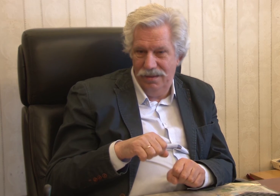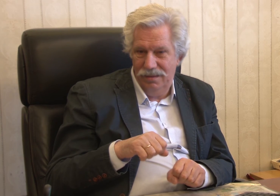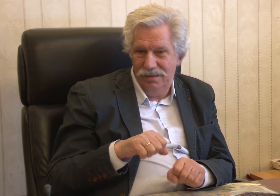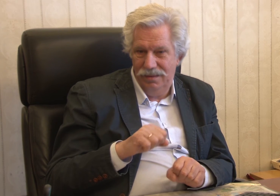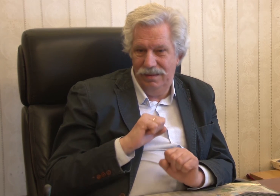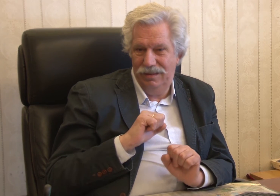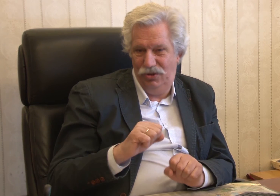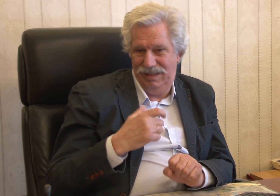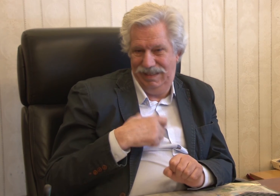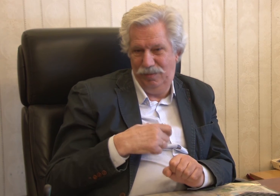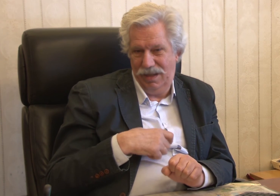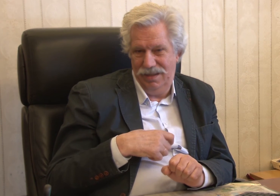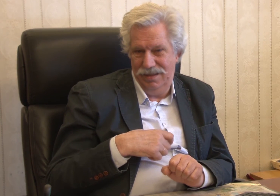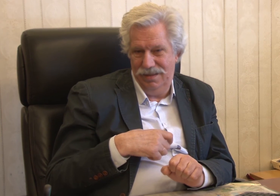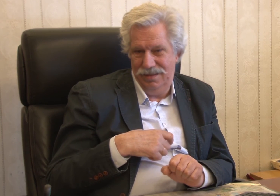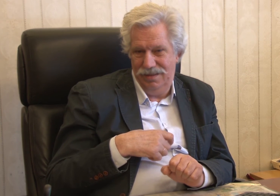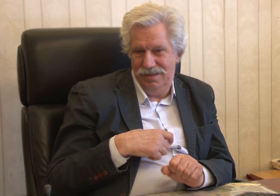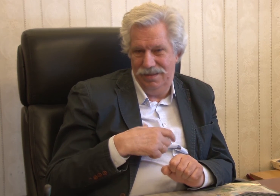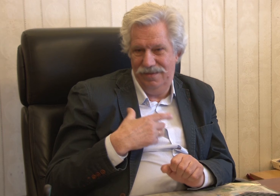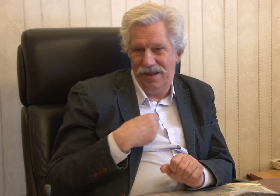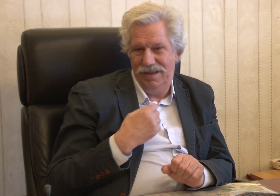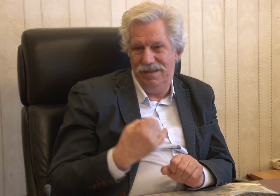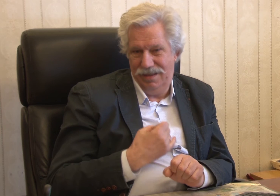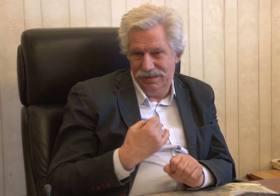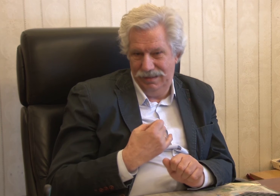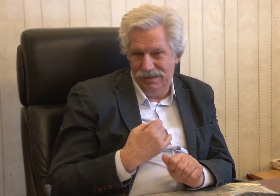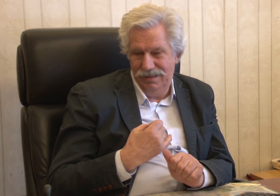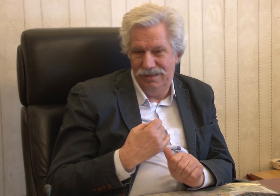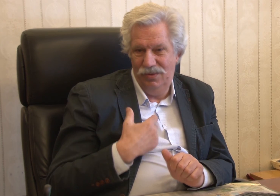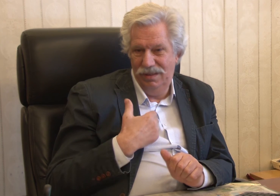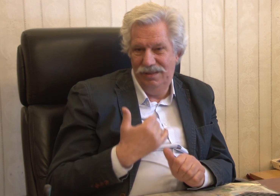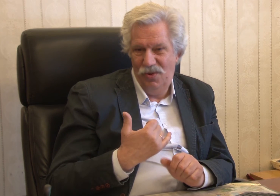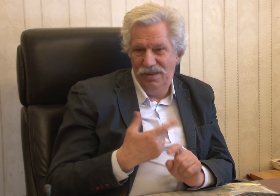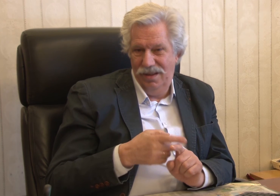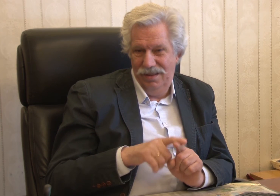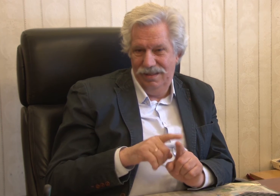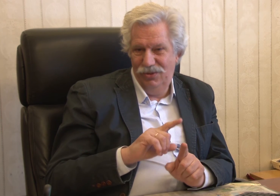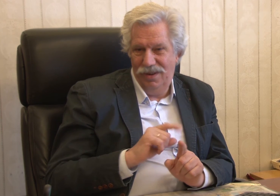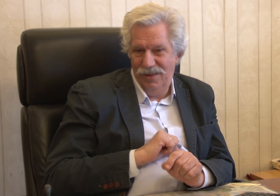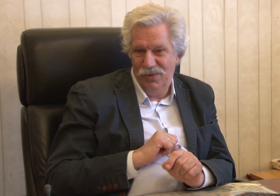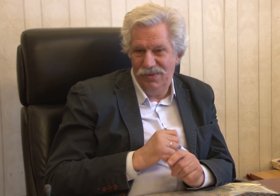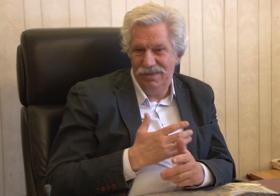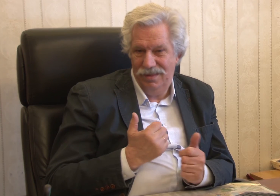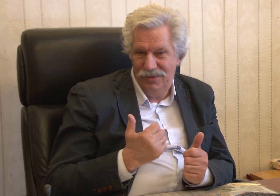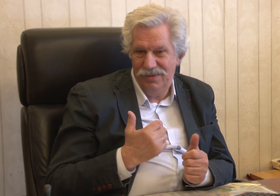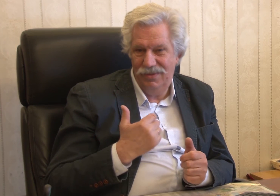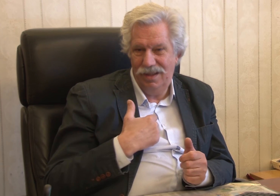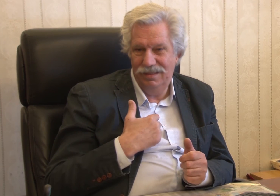защищать себя, свои интересы. Сейчас этого, к сожалению, у нас нет,